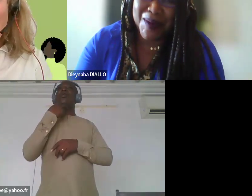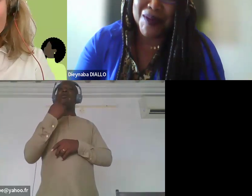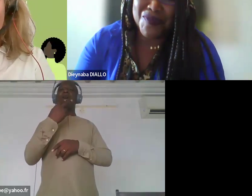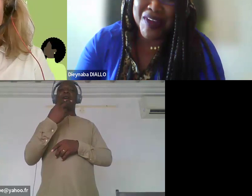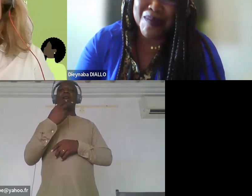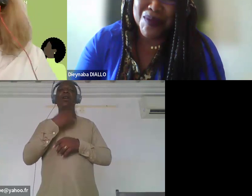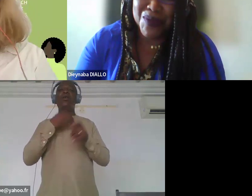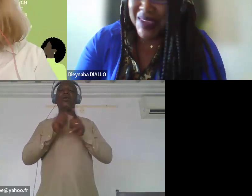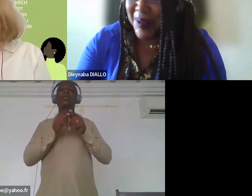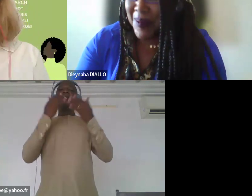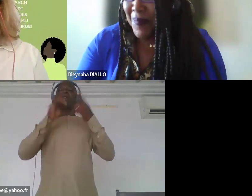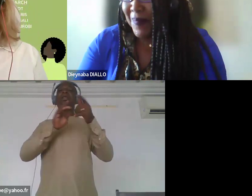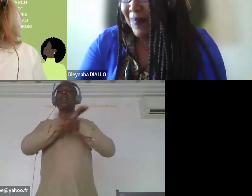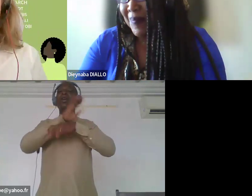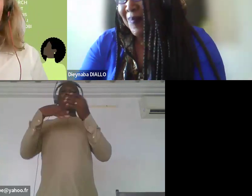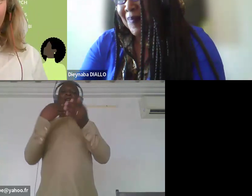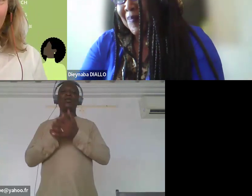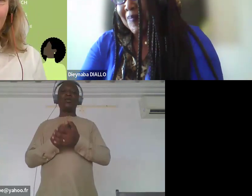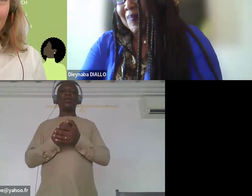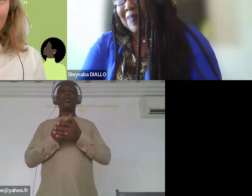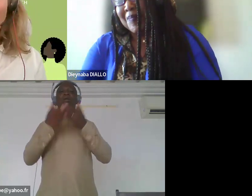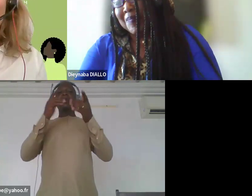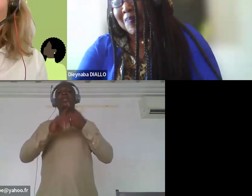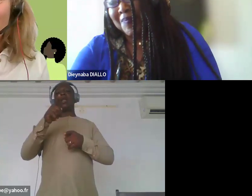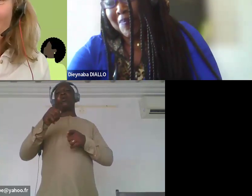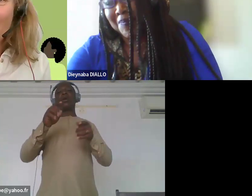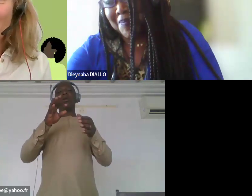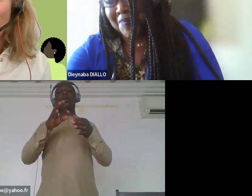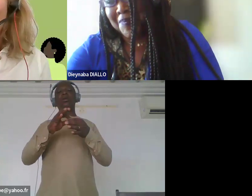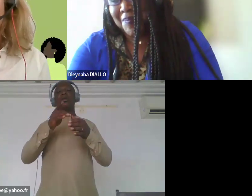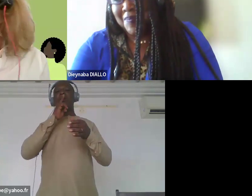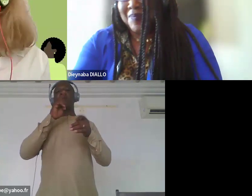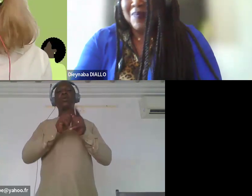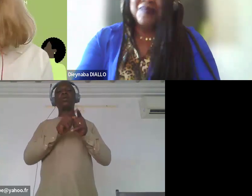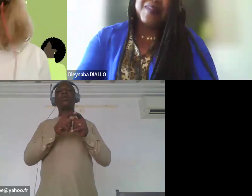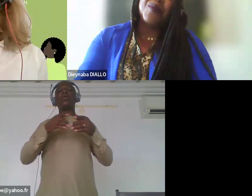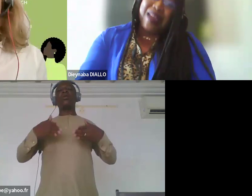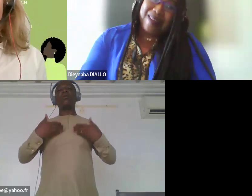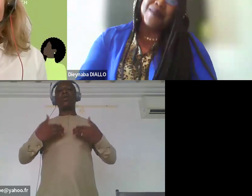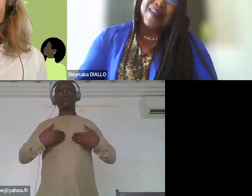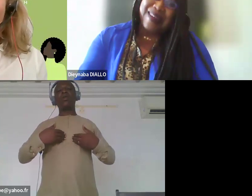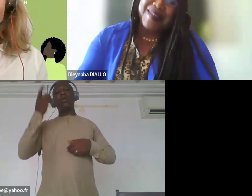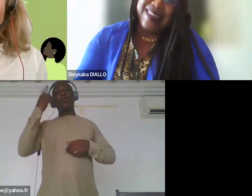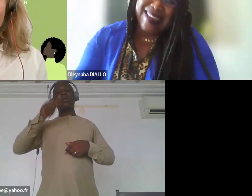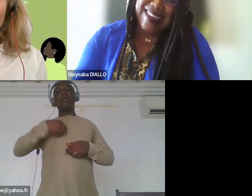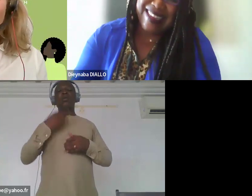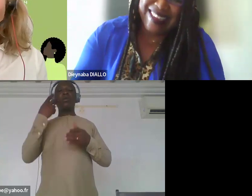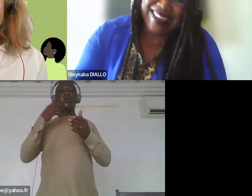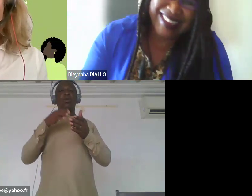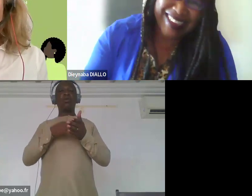à toi merci à toi de de t'être levé de bonheur pour nous rejoindre et de nous